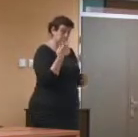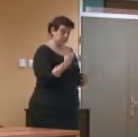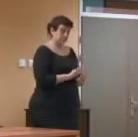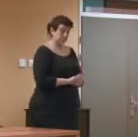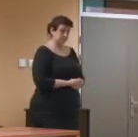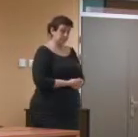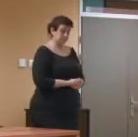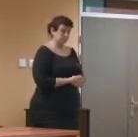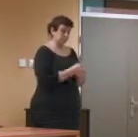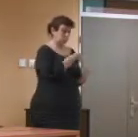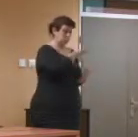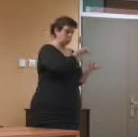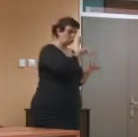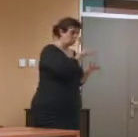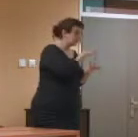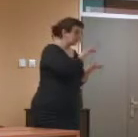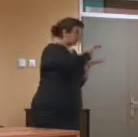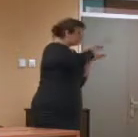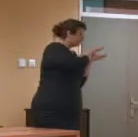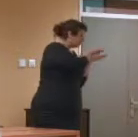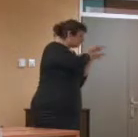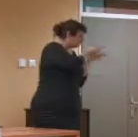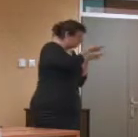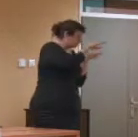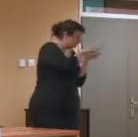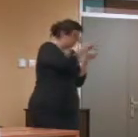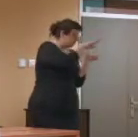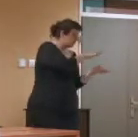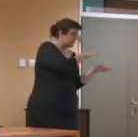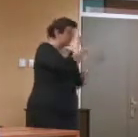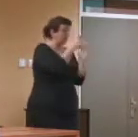muchas noticias juntas en una historia, en este caso en diez historias